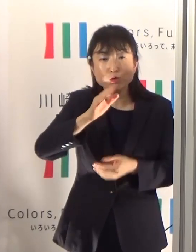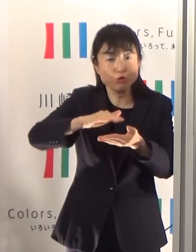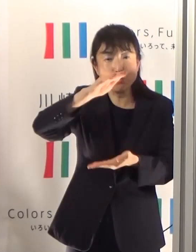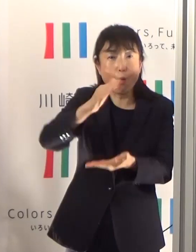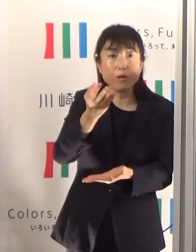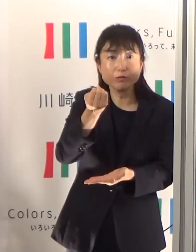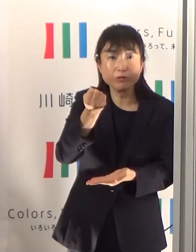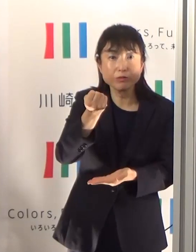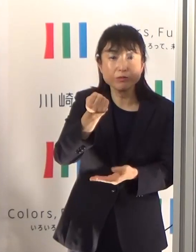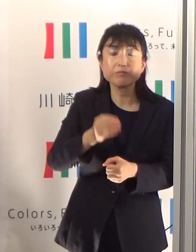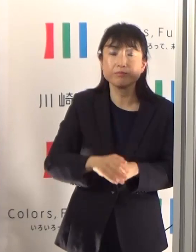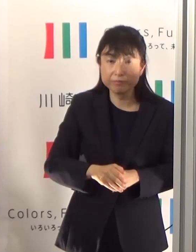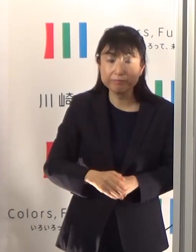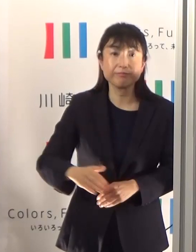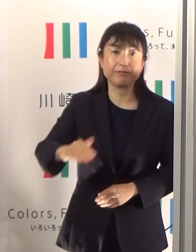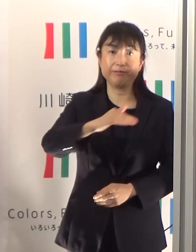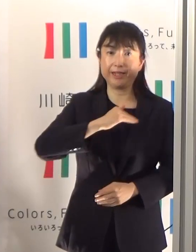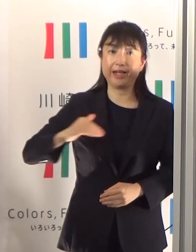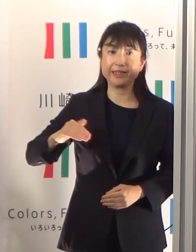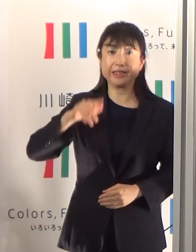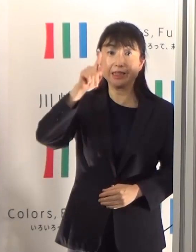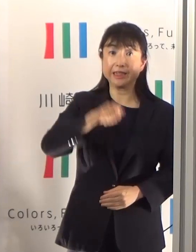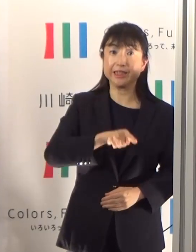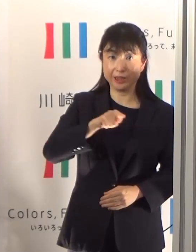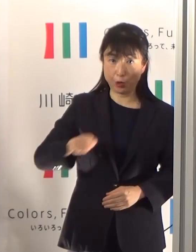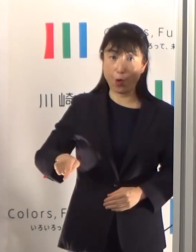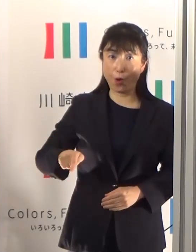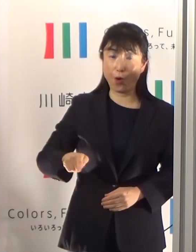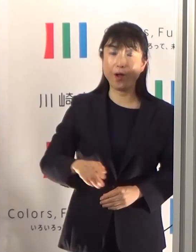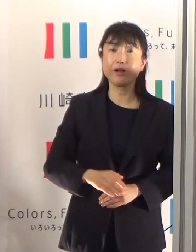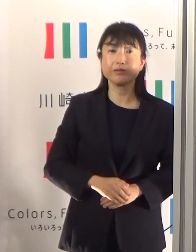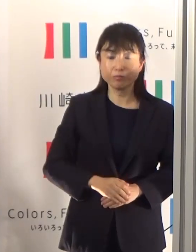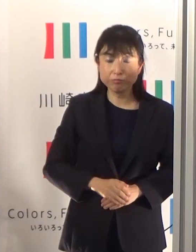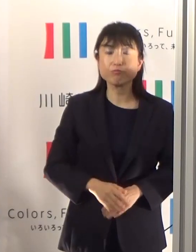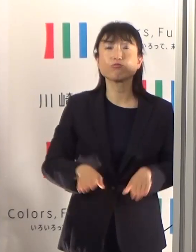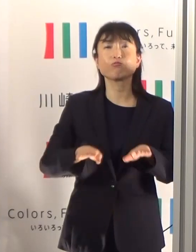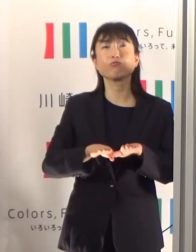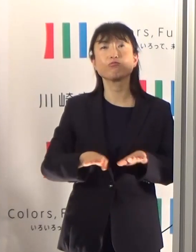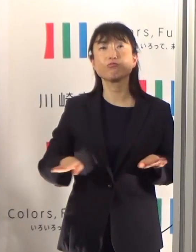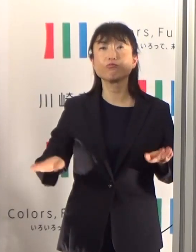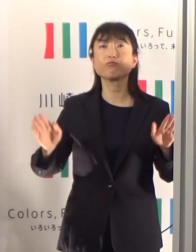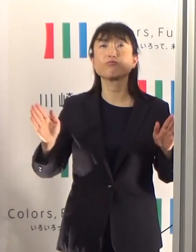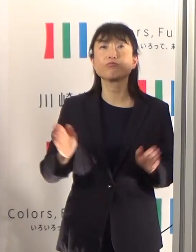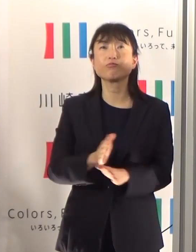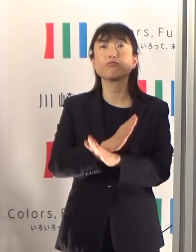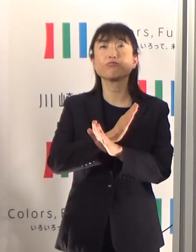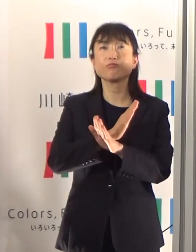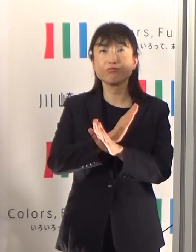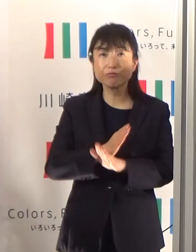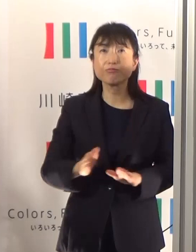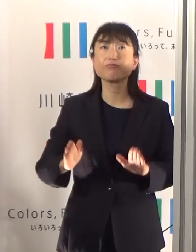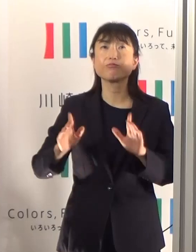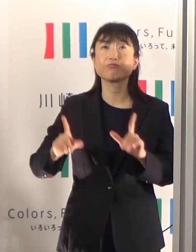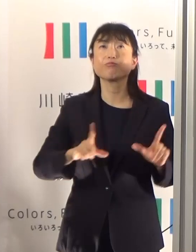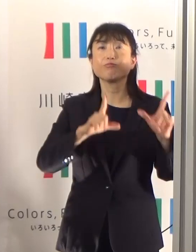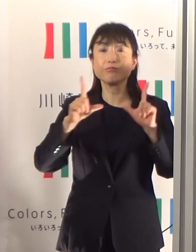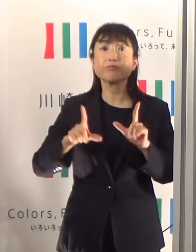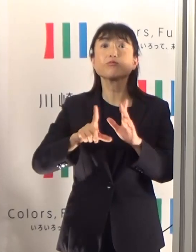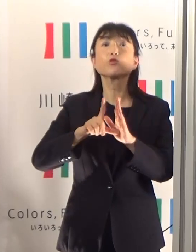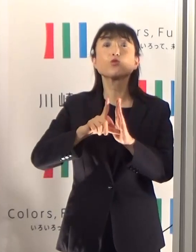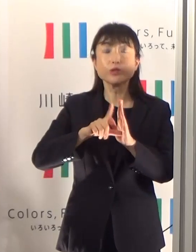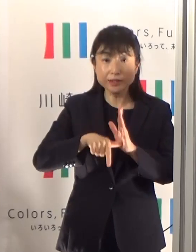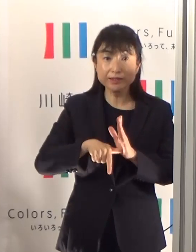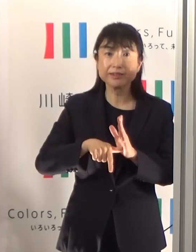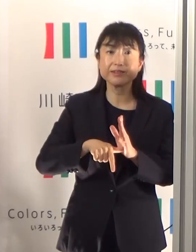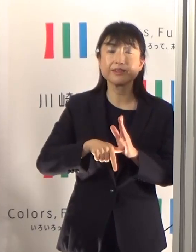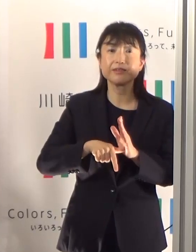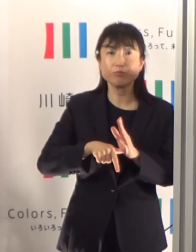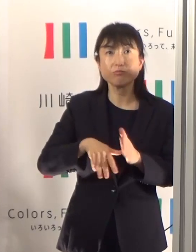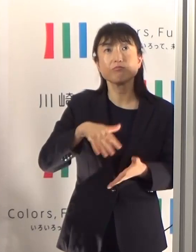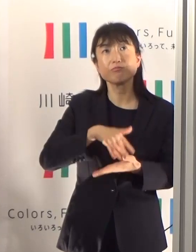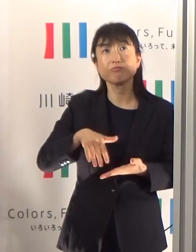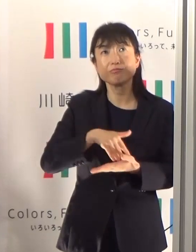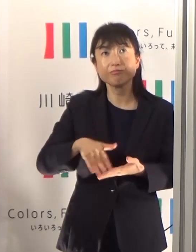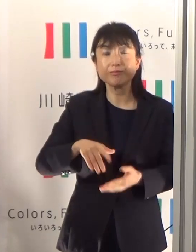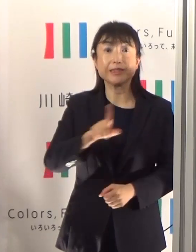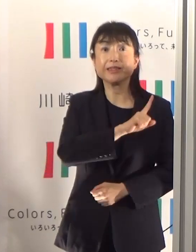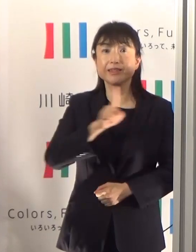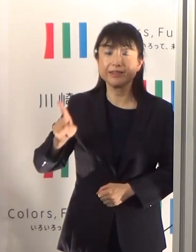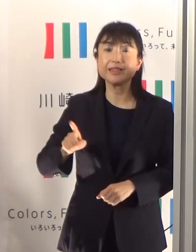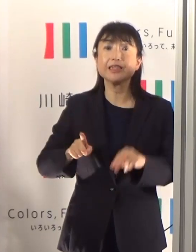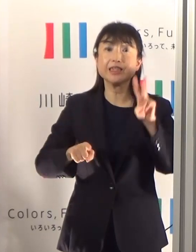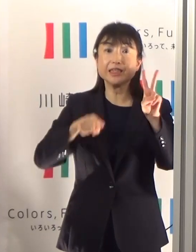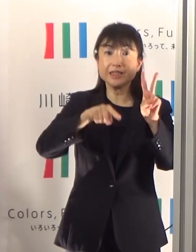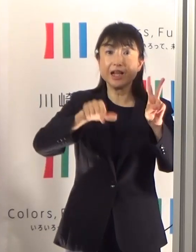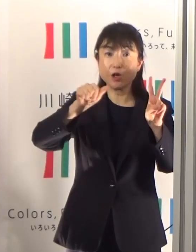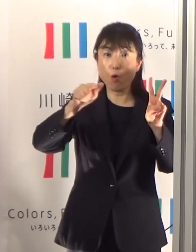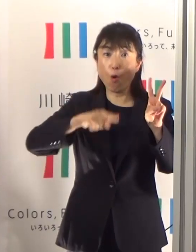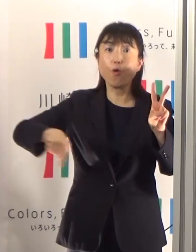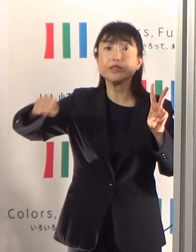実は人間が普通に比較的安静にしていた生活の中であっても、大体1日2.5リットルの水の出入りがあります